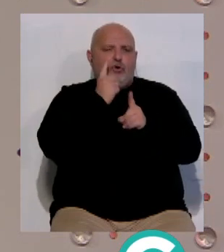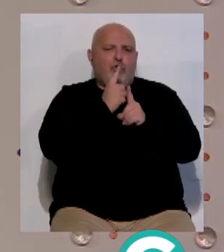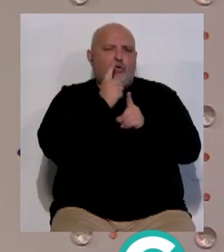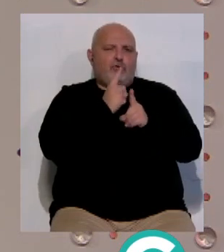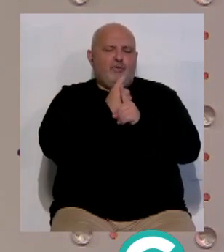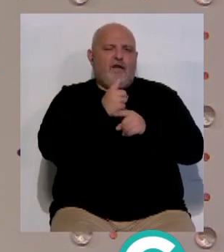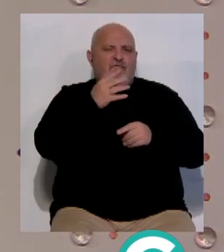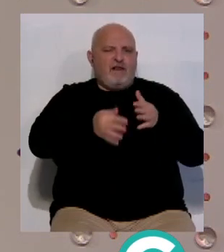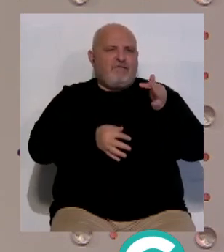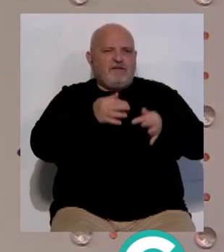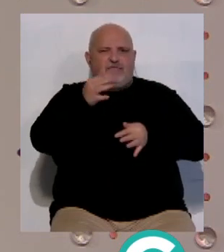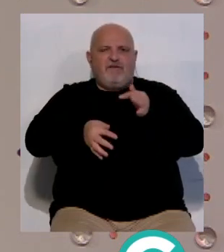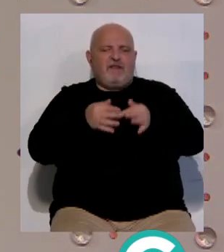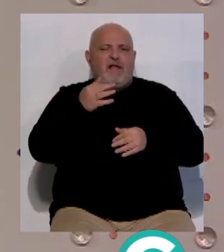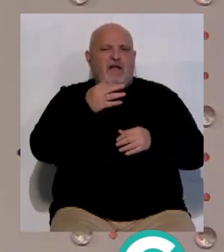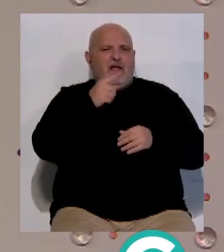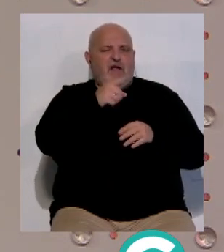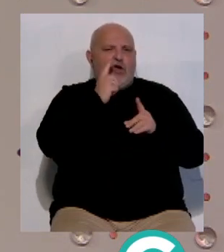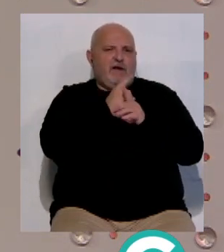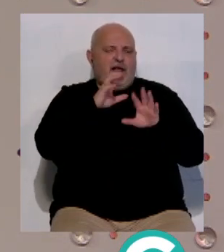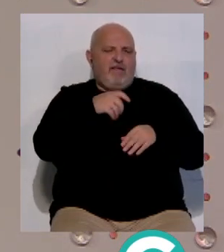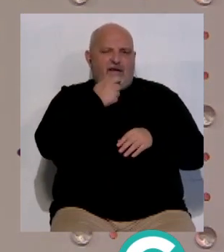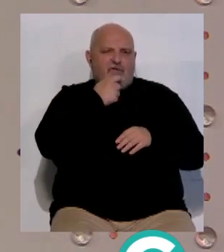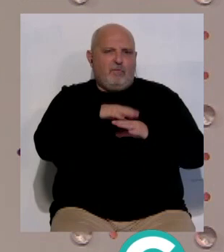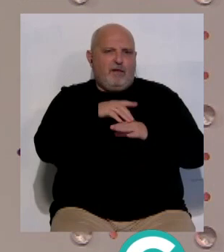faltas Yo creo que el partido tampoco fue para tantas tarjetas amarillas como las que recibió